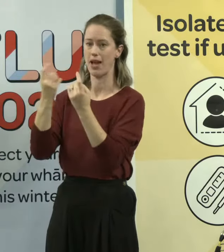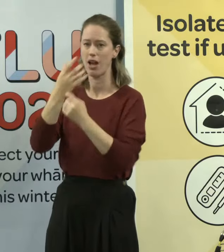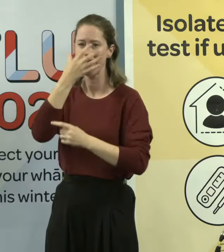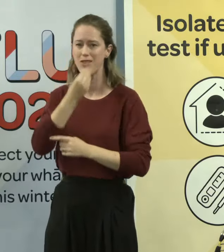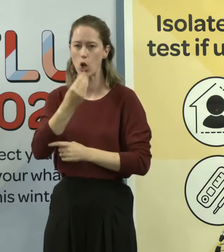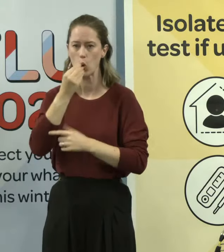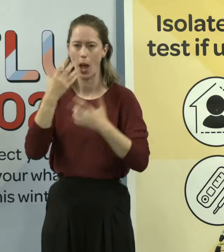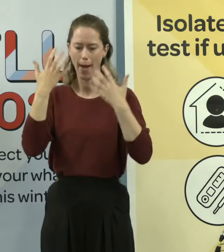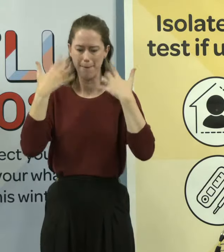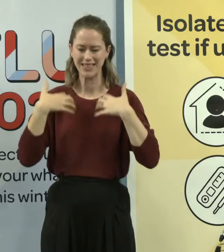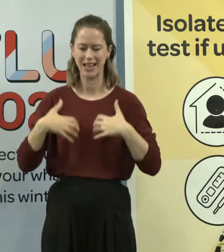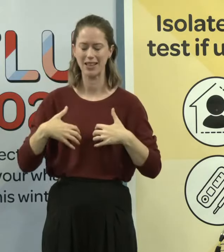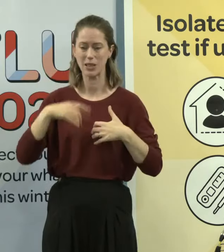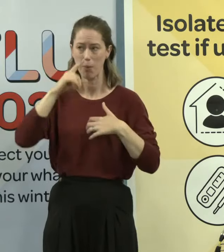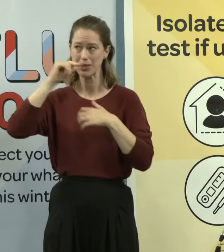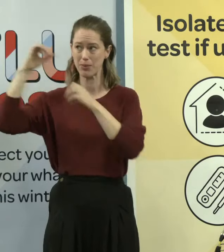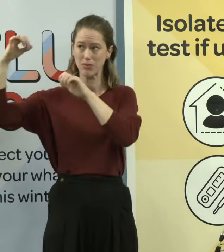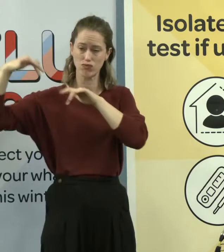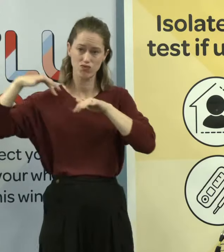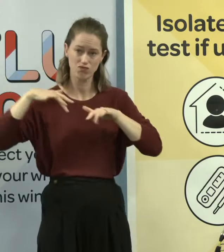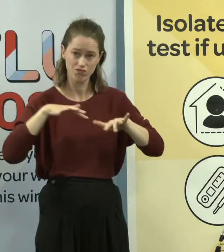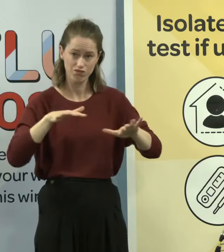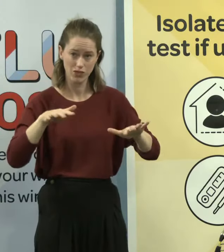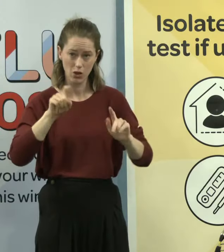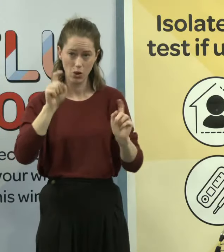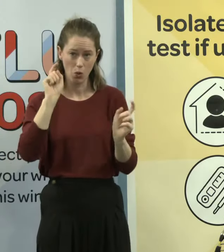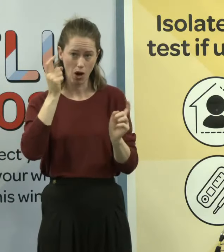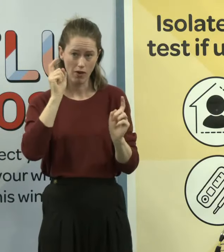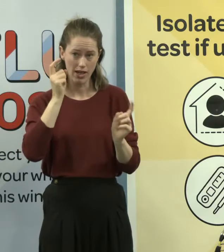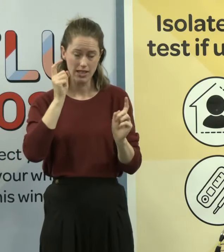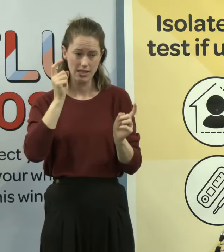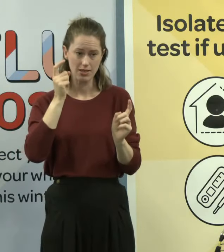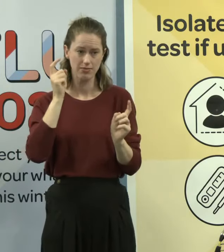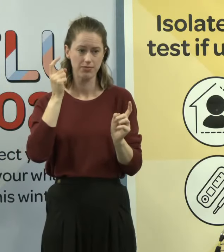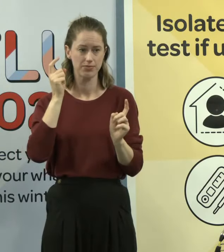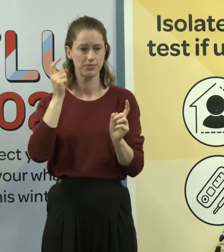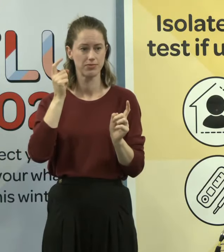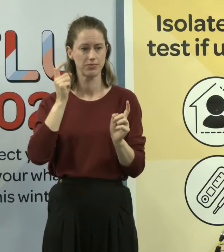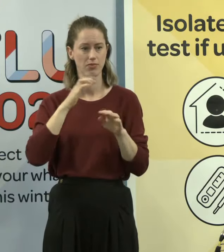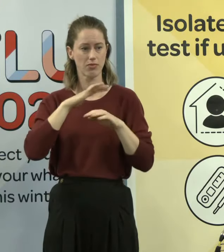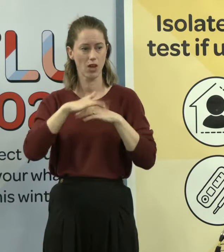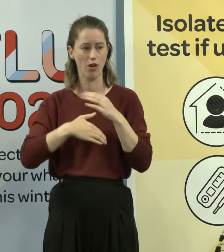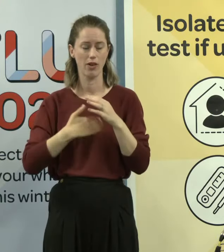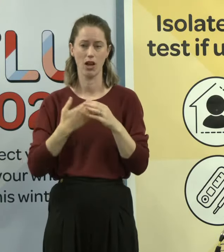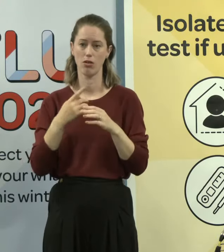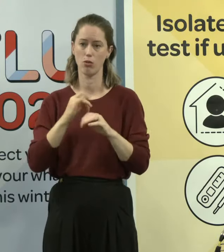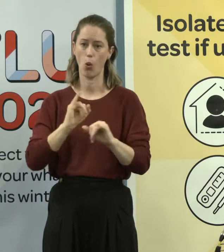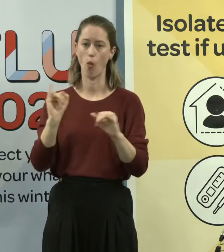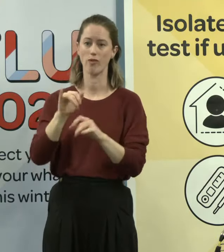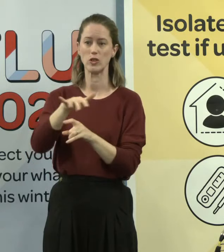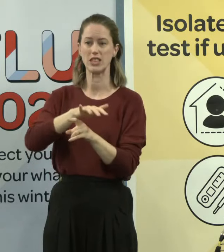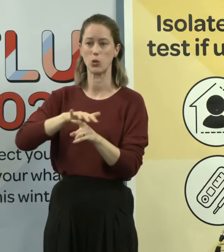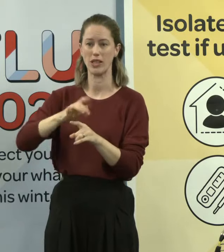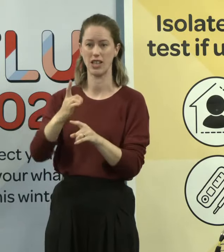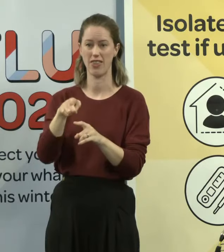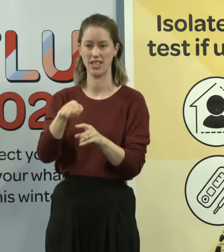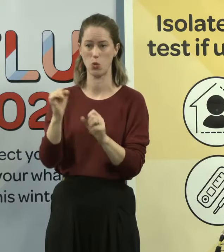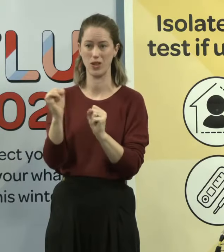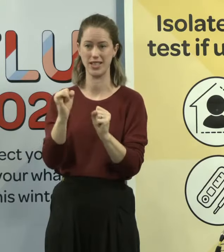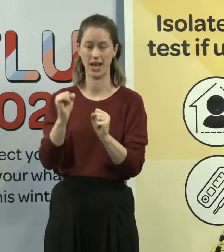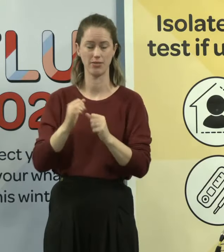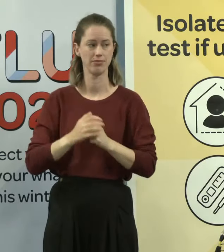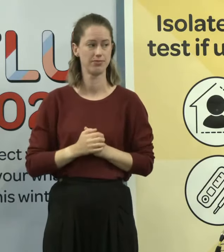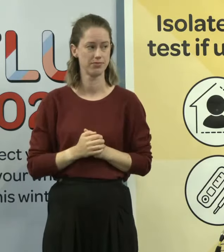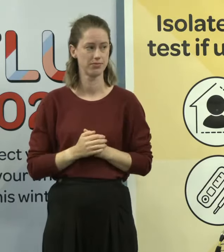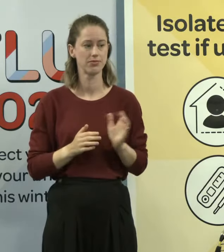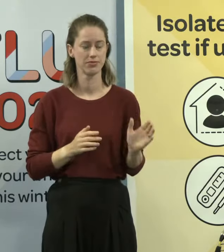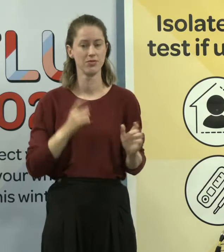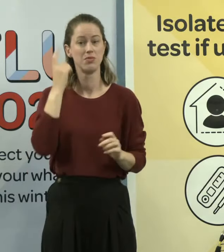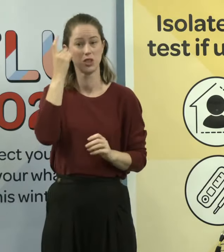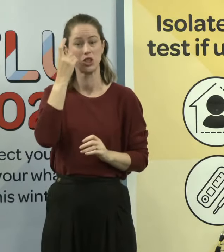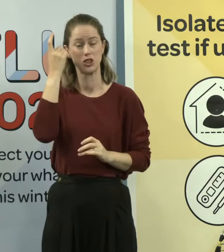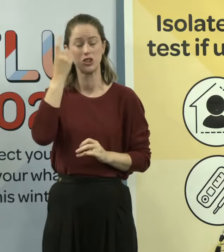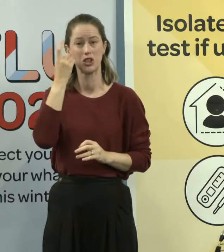kano tamariki ake. Maamaa he